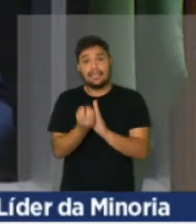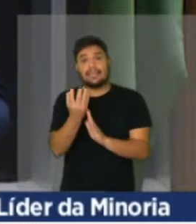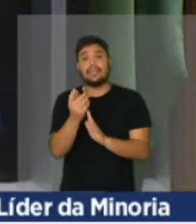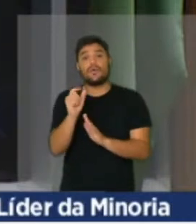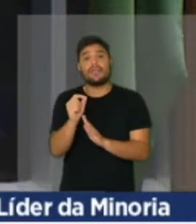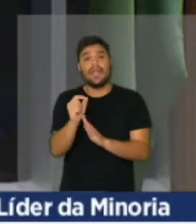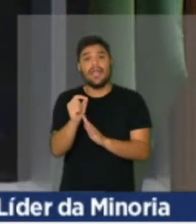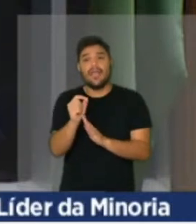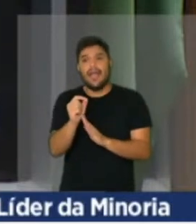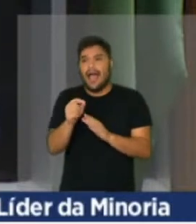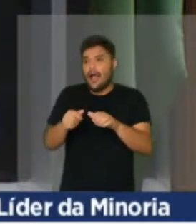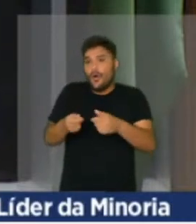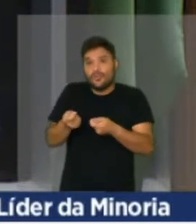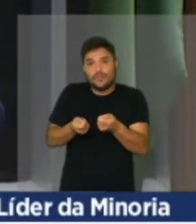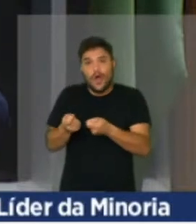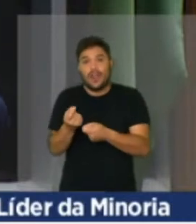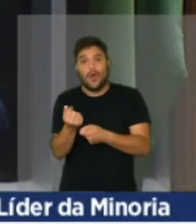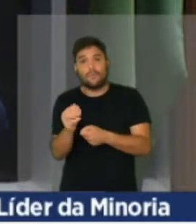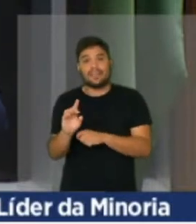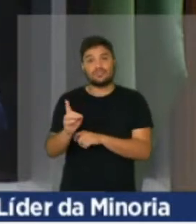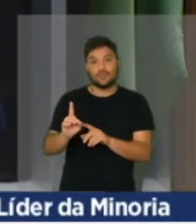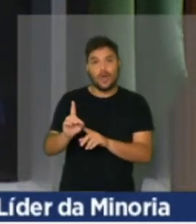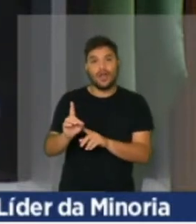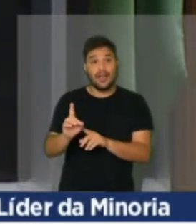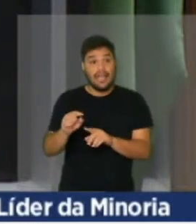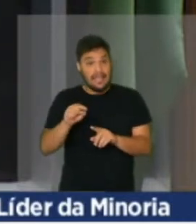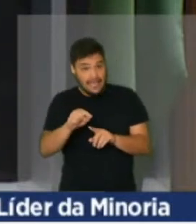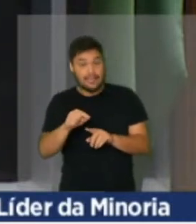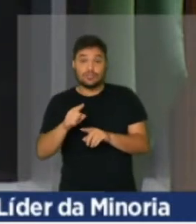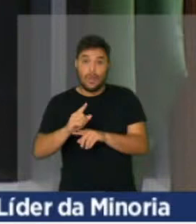BENEFICIA POUCO. OS NÚMEROS SÃO IMPRESSIONANTES, SENHORAS E SENHORES. E ELE, UMA OUTRA DECLARAÇÃO DO MINISTRO PAULO